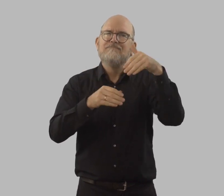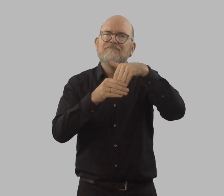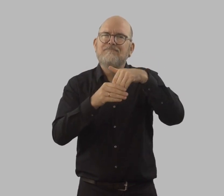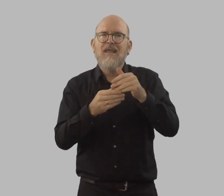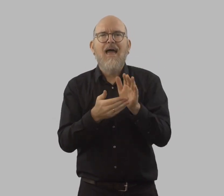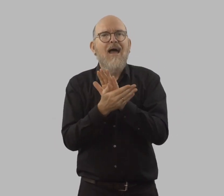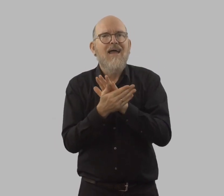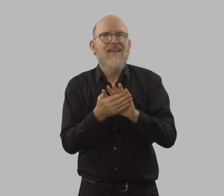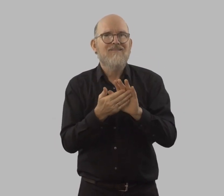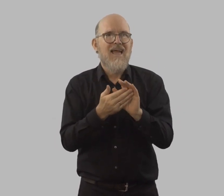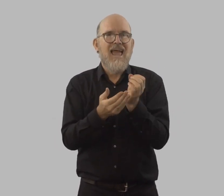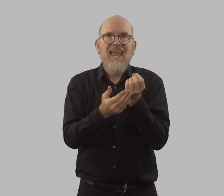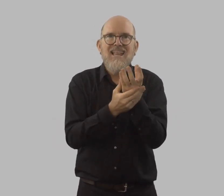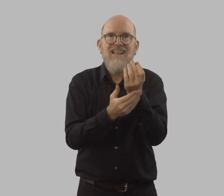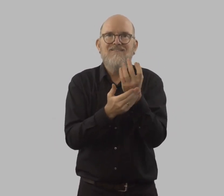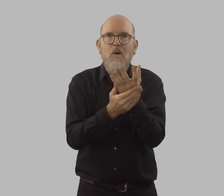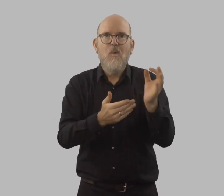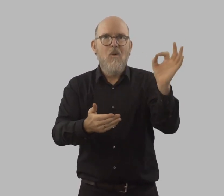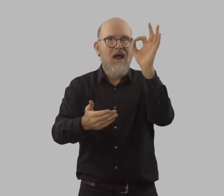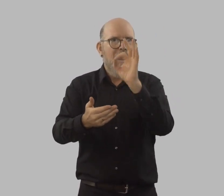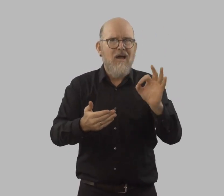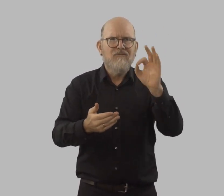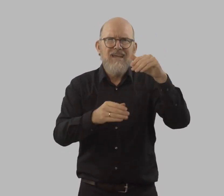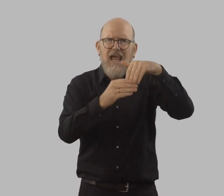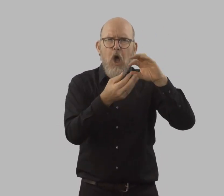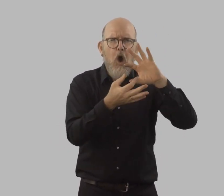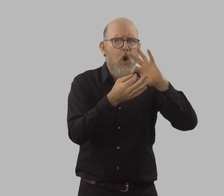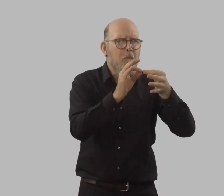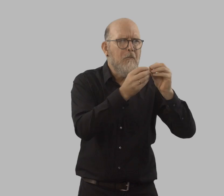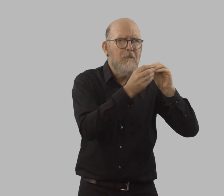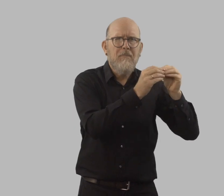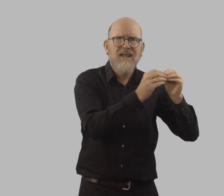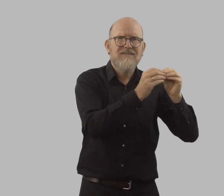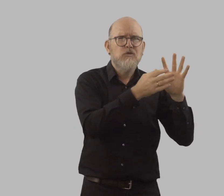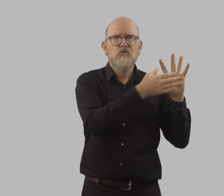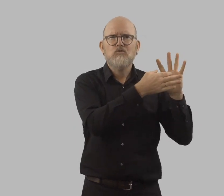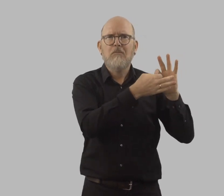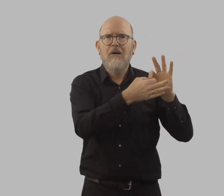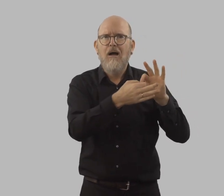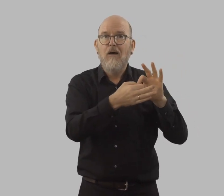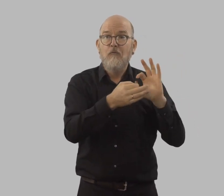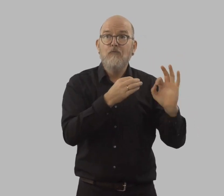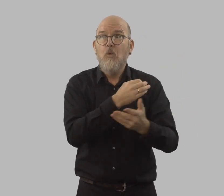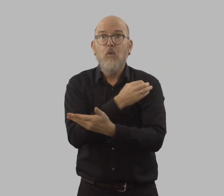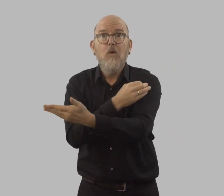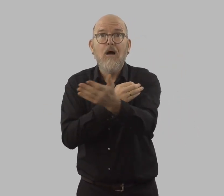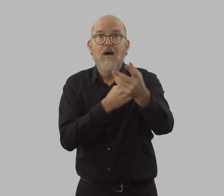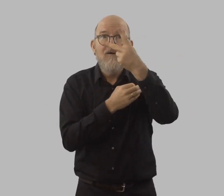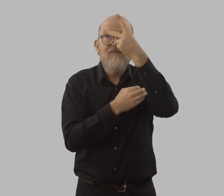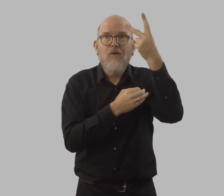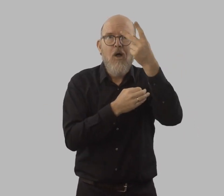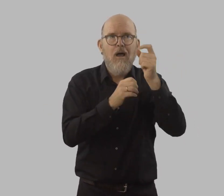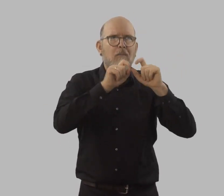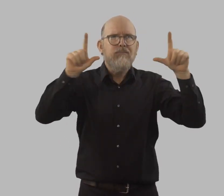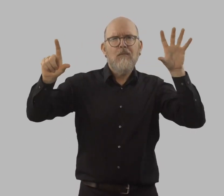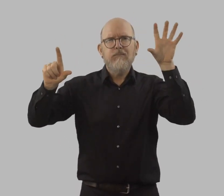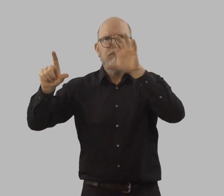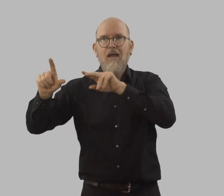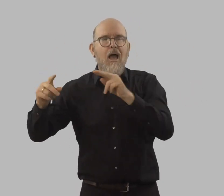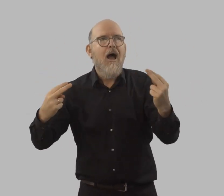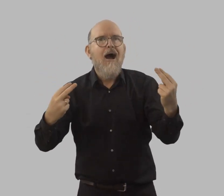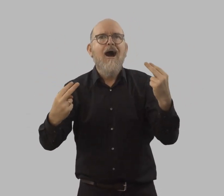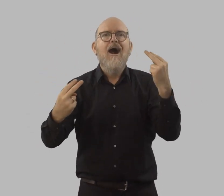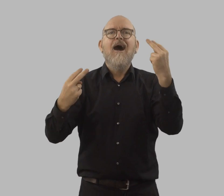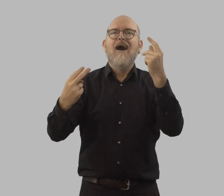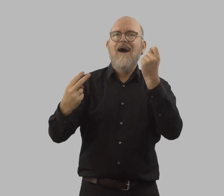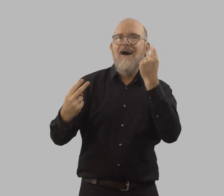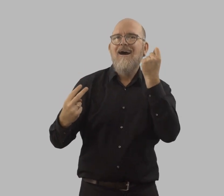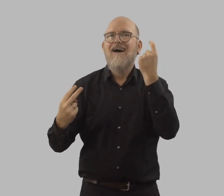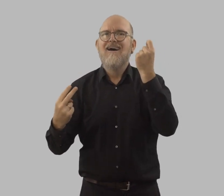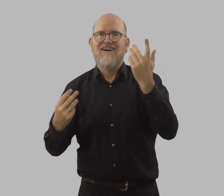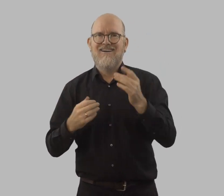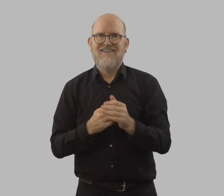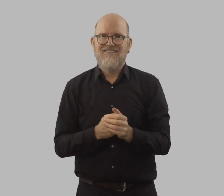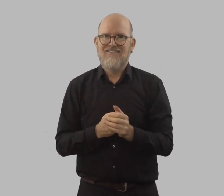die dem Volk komplexe Zusammenhänge in simplen Infografiken näherbrachte.